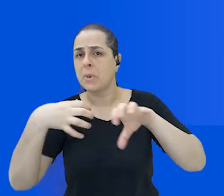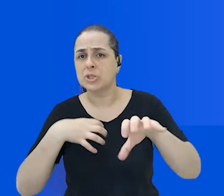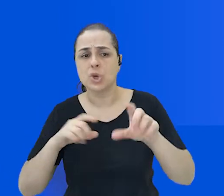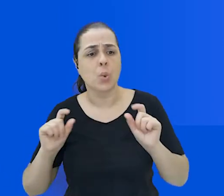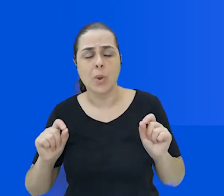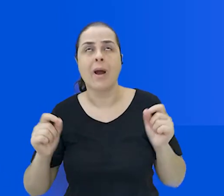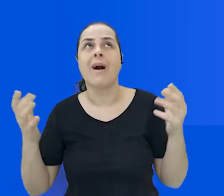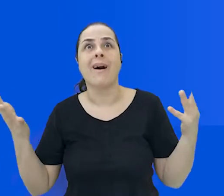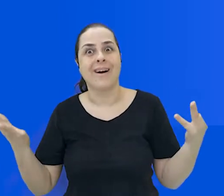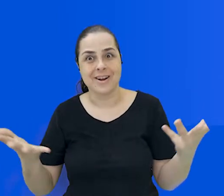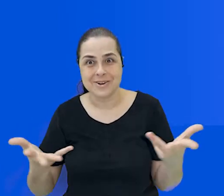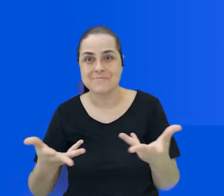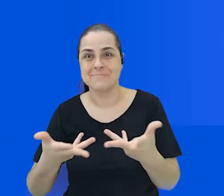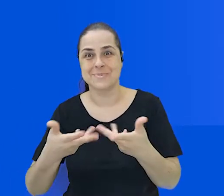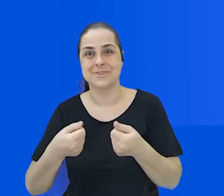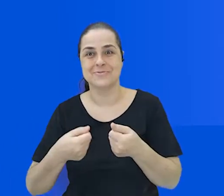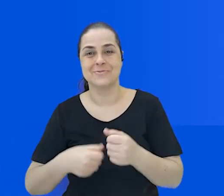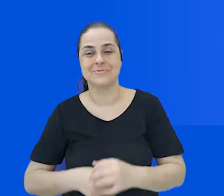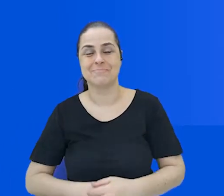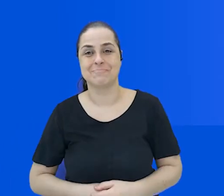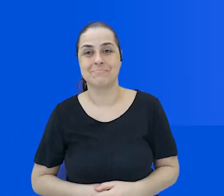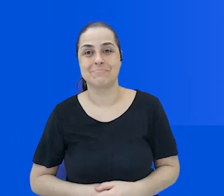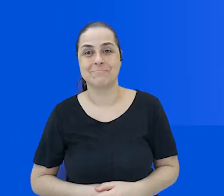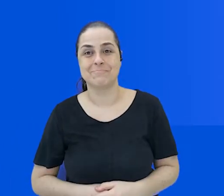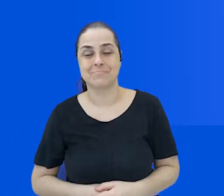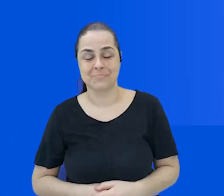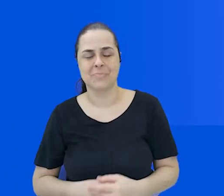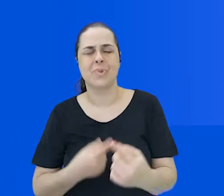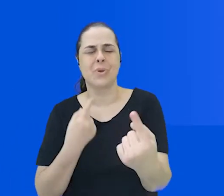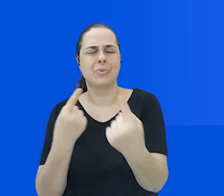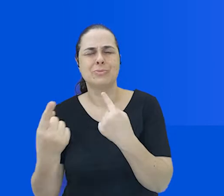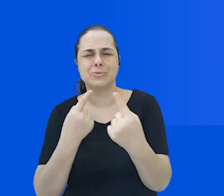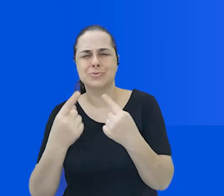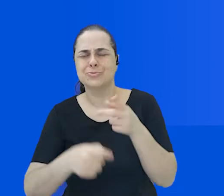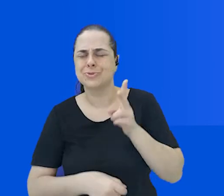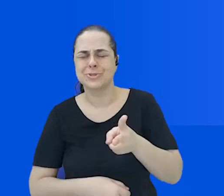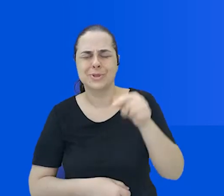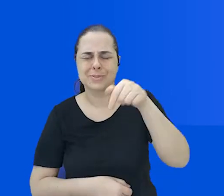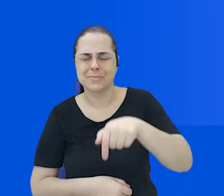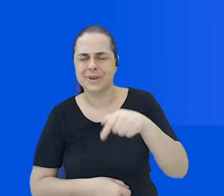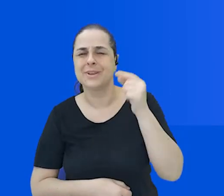É maravilhoso isso. Por muito... A gente discute muito isso aqui.